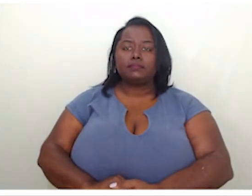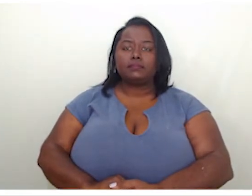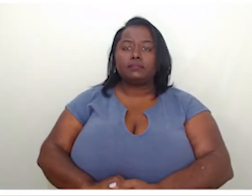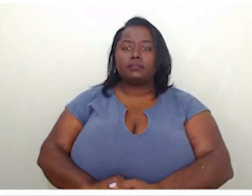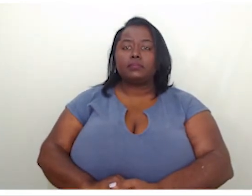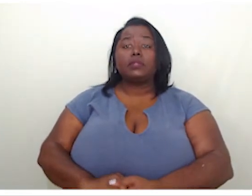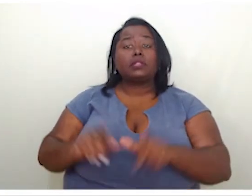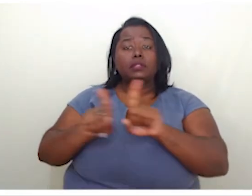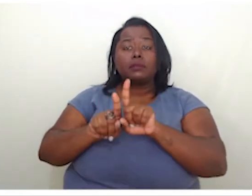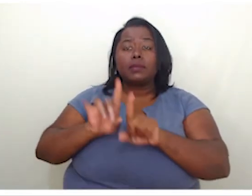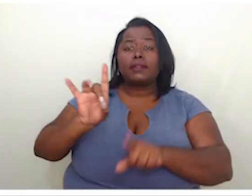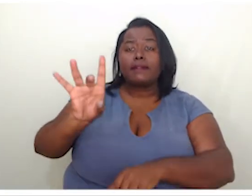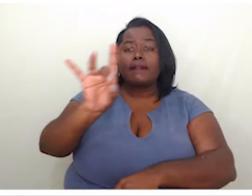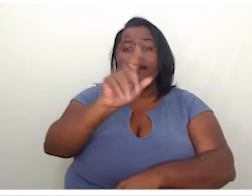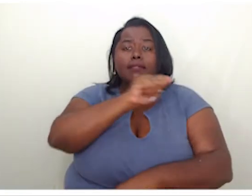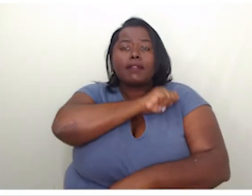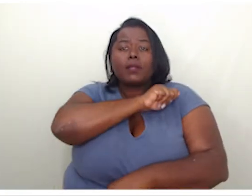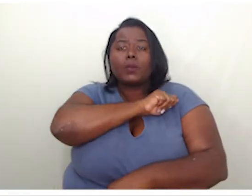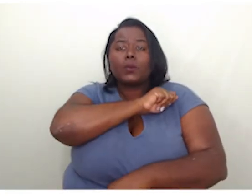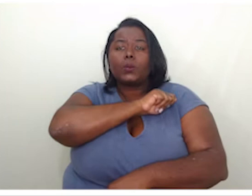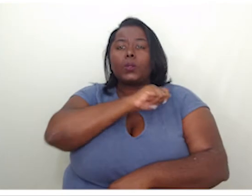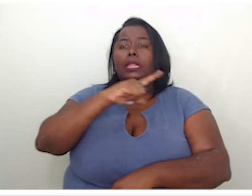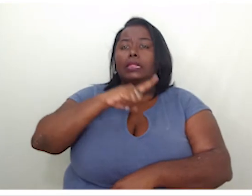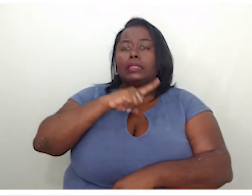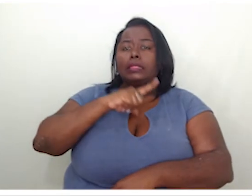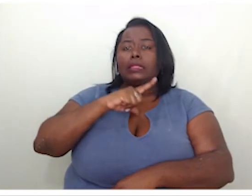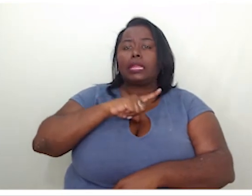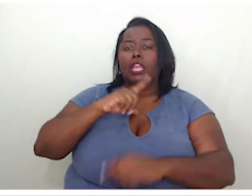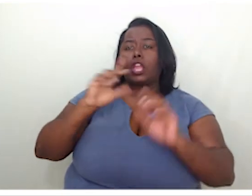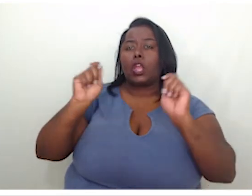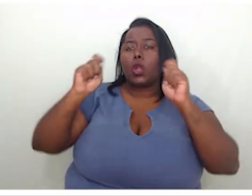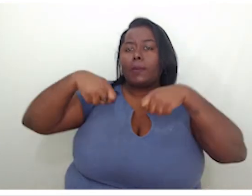que es utilizado para orientar el proceso de aprendizaje individual.